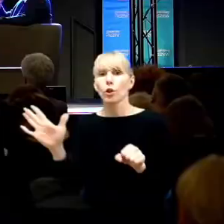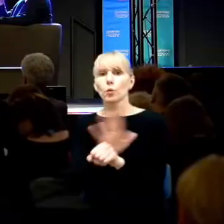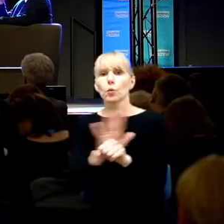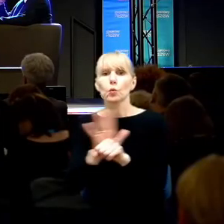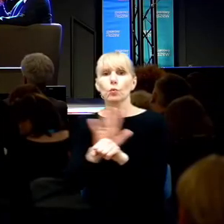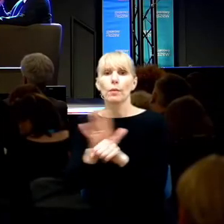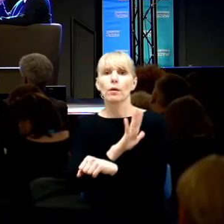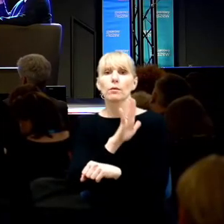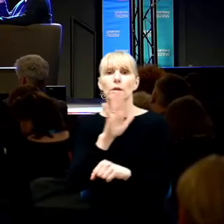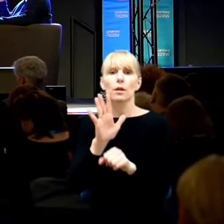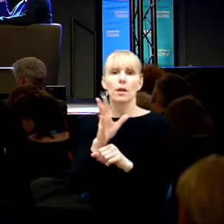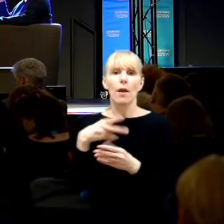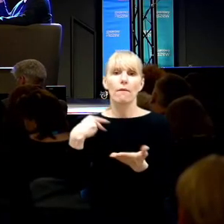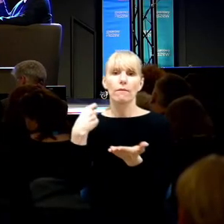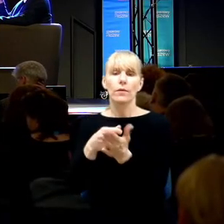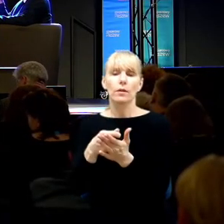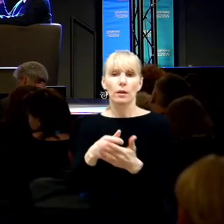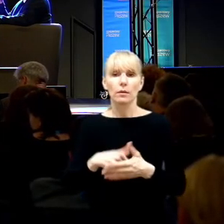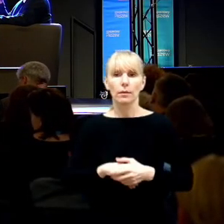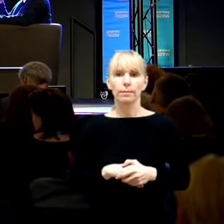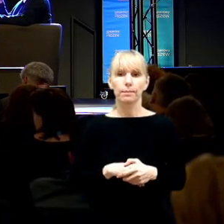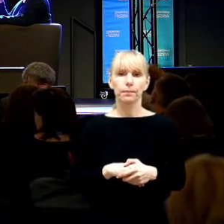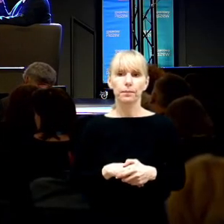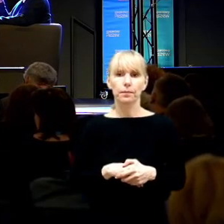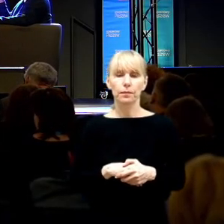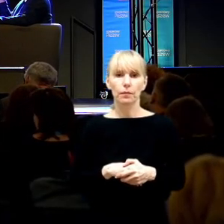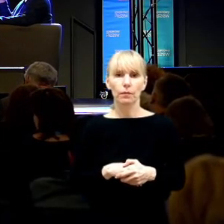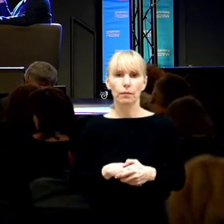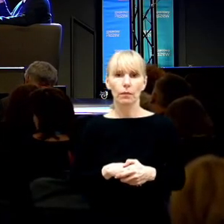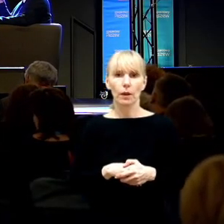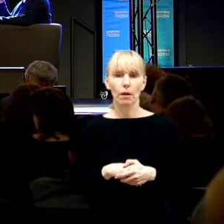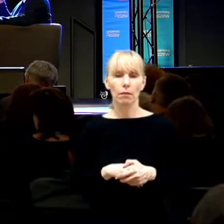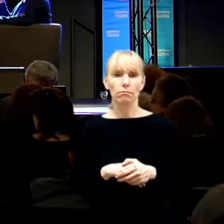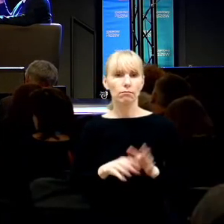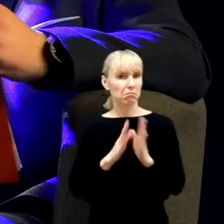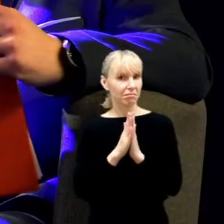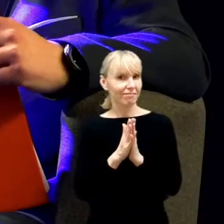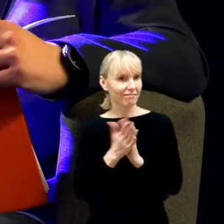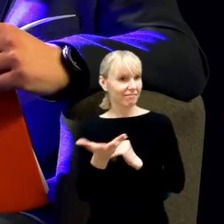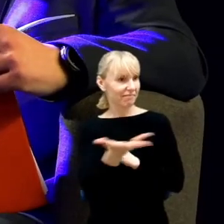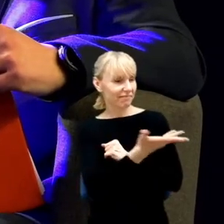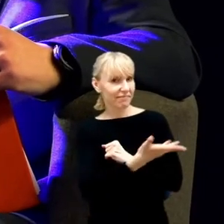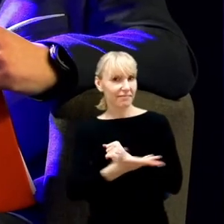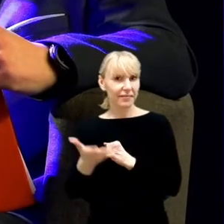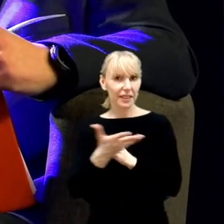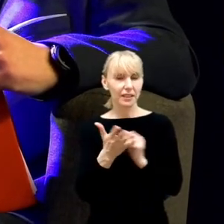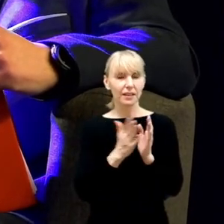Super, bardzo dziękuję i tutaj jeszcze preśba o komentarze Pana burmistrza może najpierw Pleszewa,